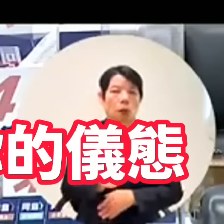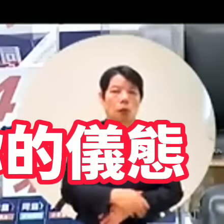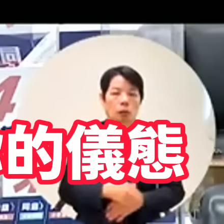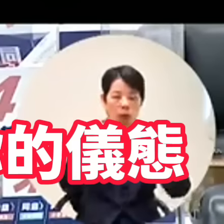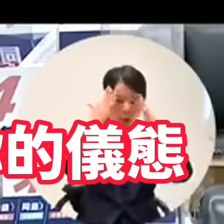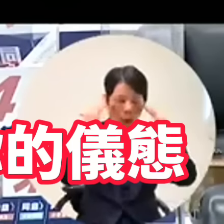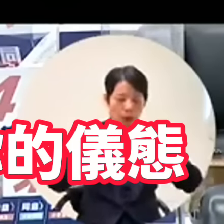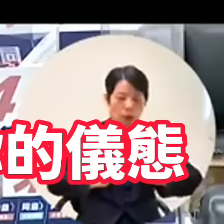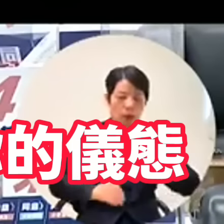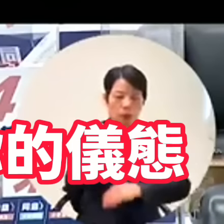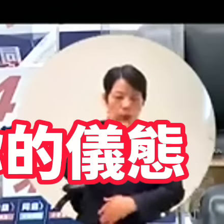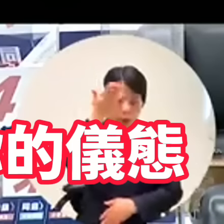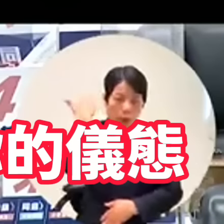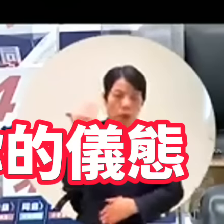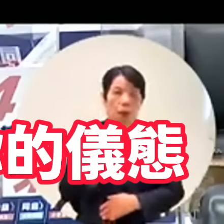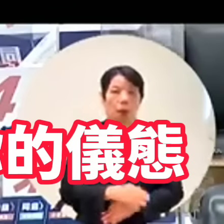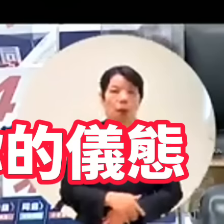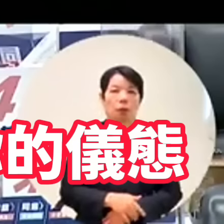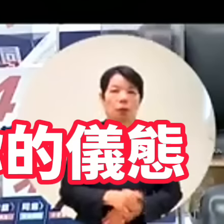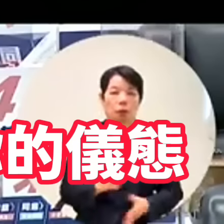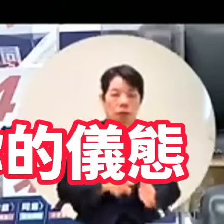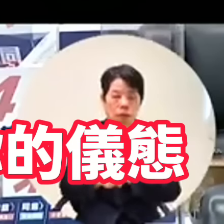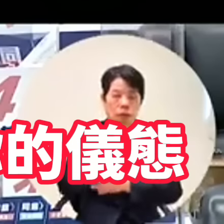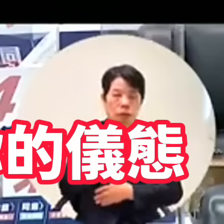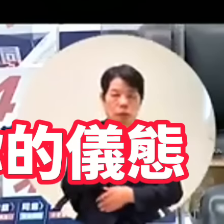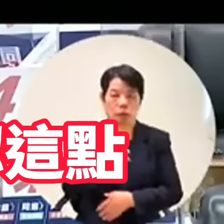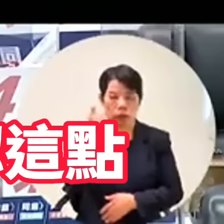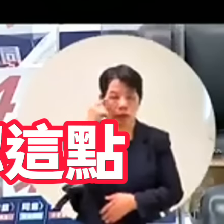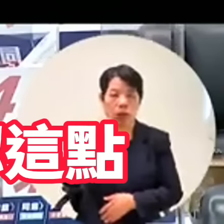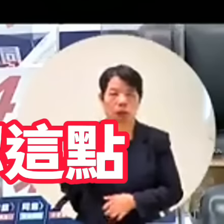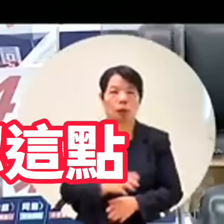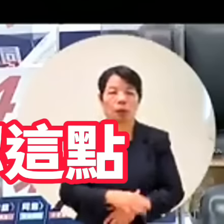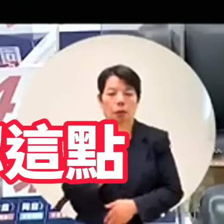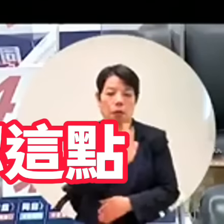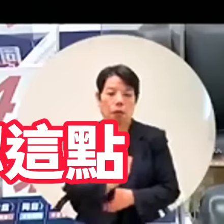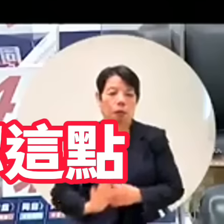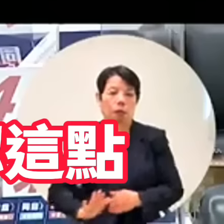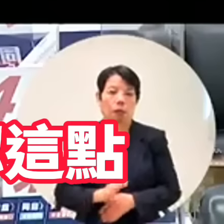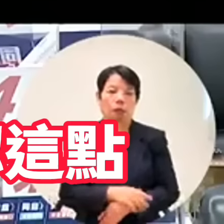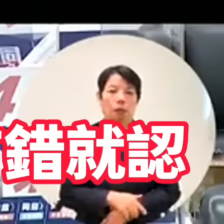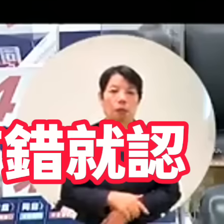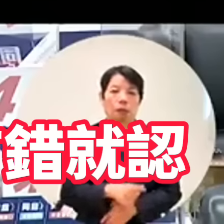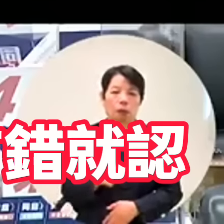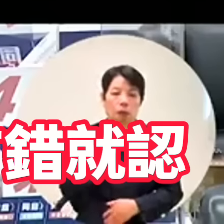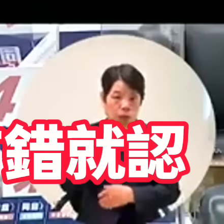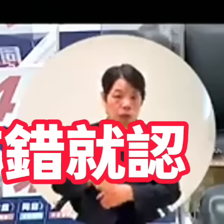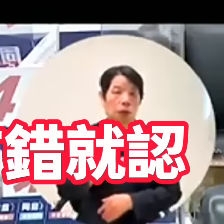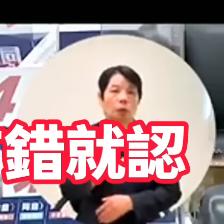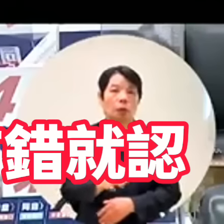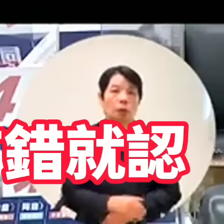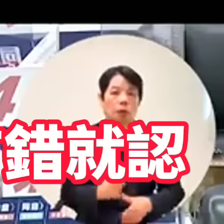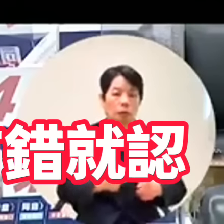當時就直接認為你的儀態 可是你當時承認這點 我覺得公務人員有錯就認